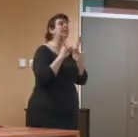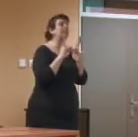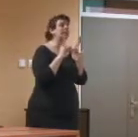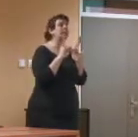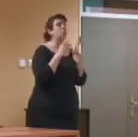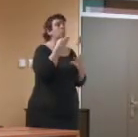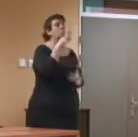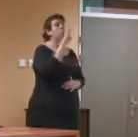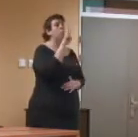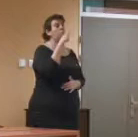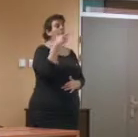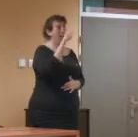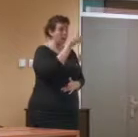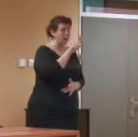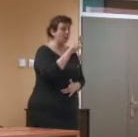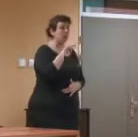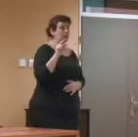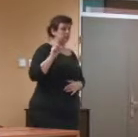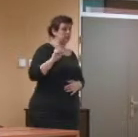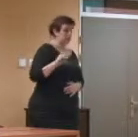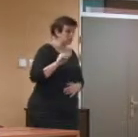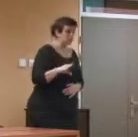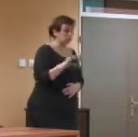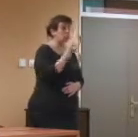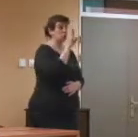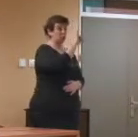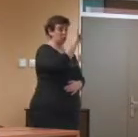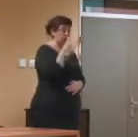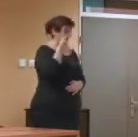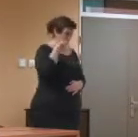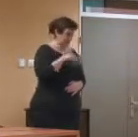de las basuras, de Enrique Ortiz, etc. Y Ángel Fenoll